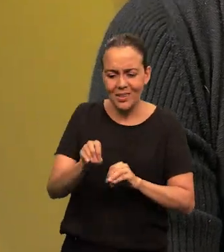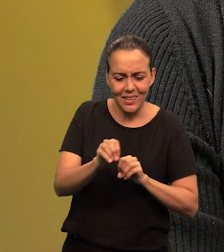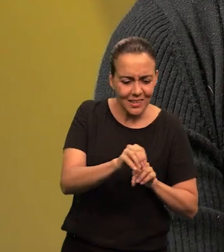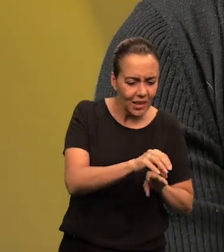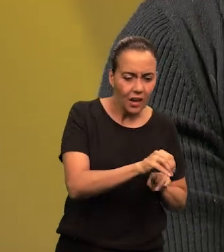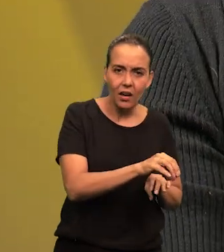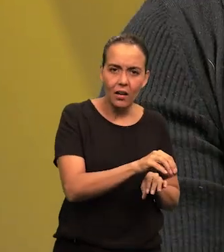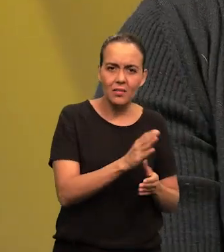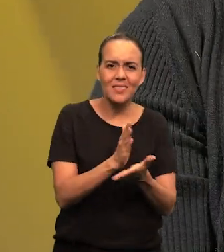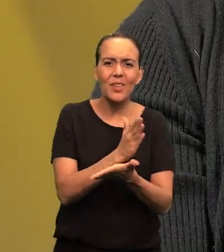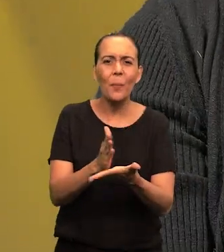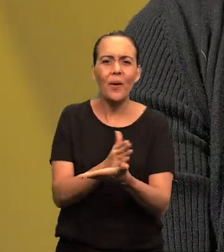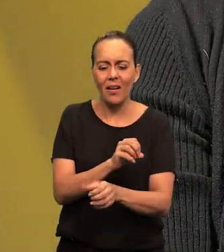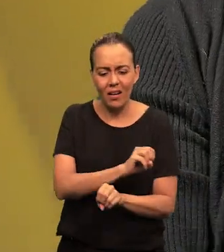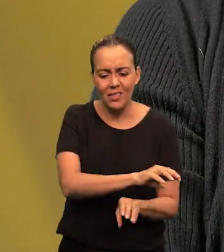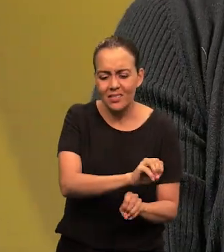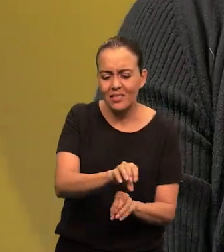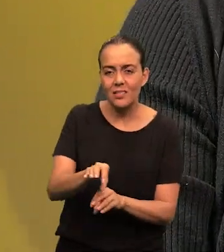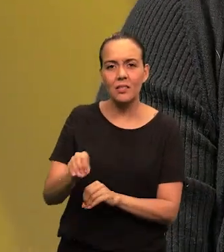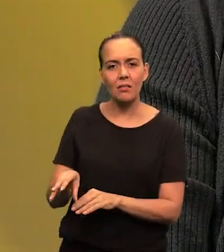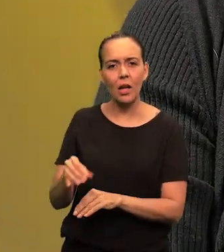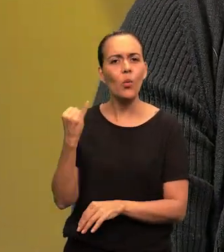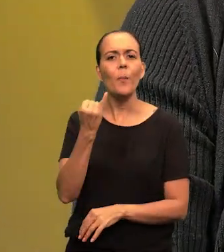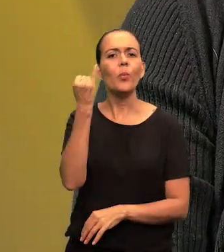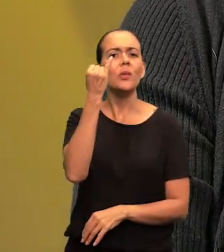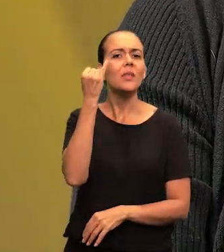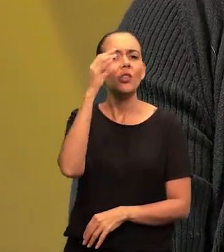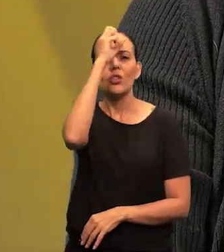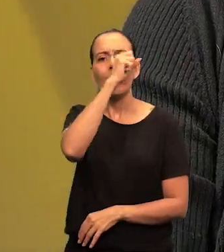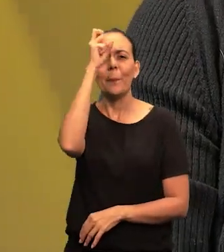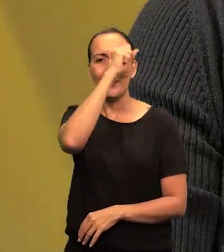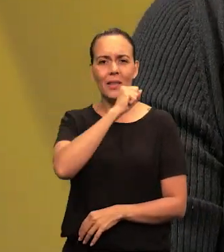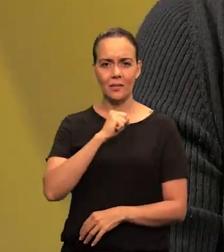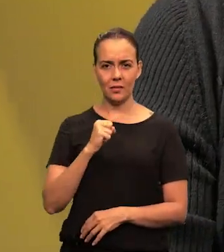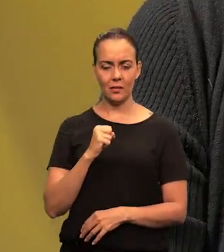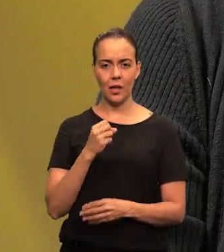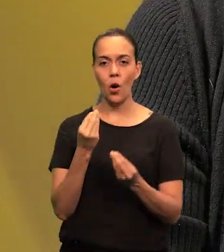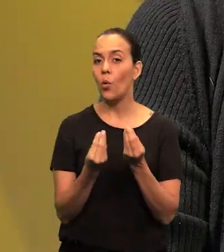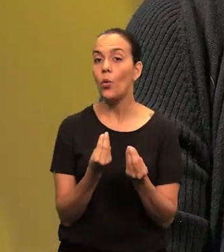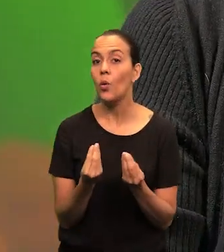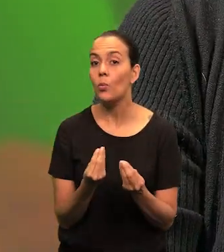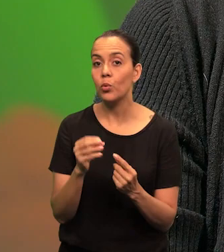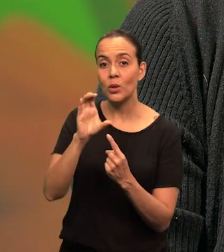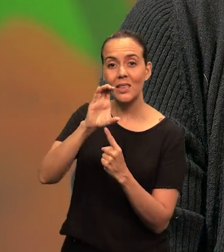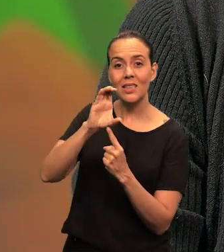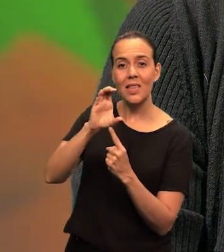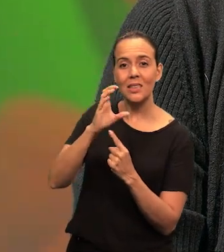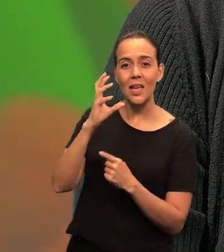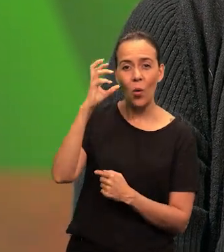Então o que é ensinado ou não? O que importa saber? Que tipo de cidadão eu quero formar?